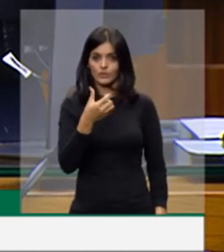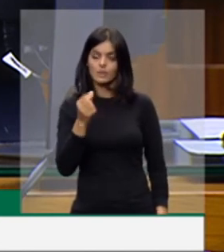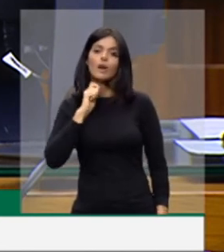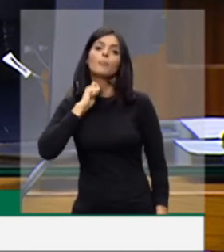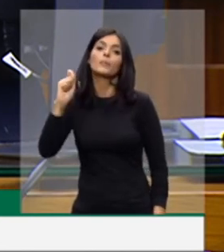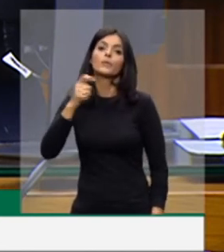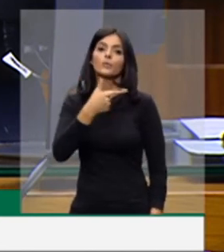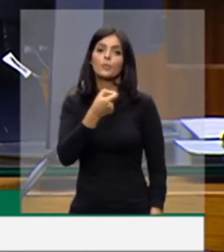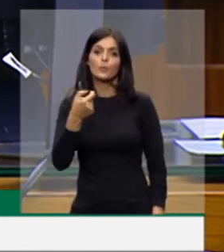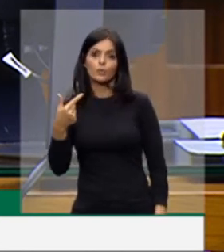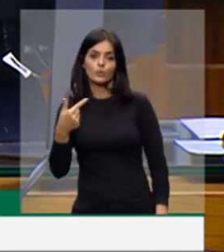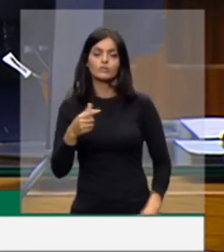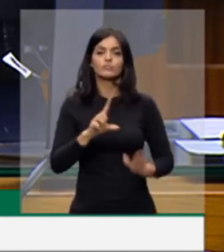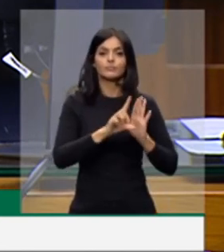NÚMERO 9.427, DE 26 DE